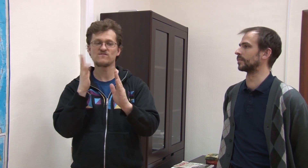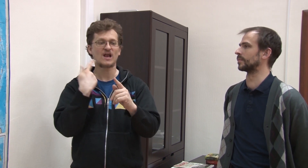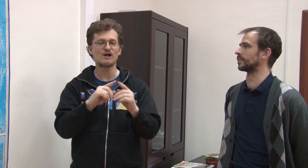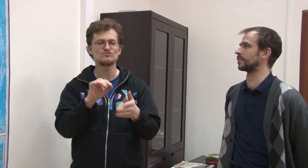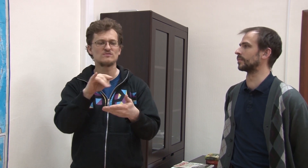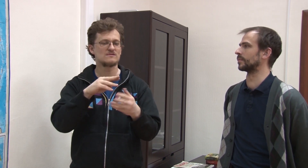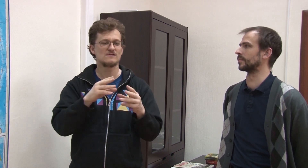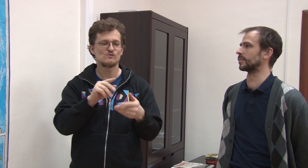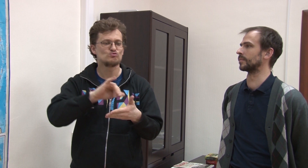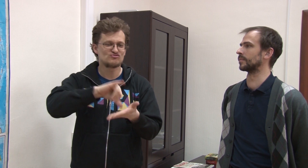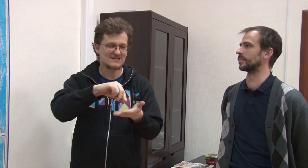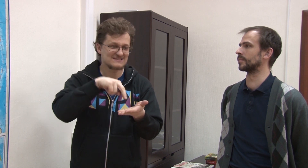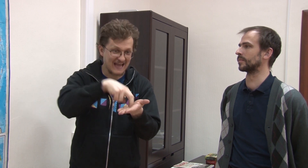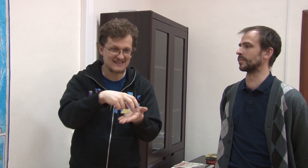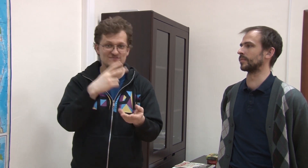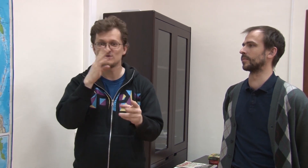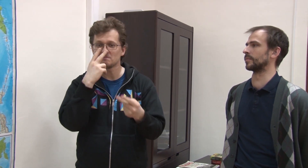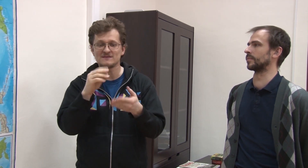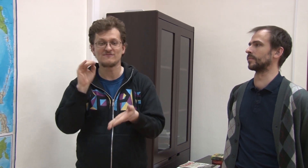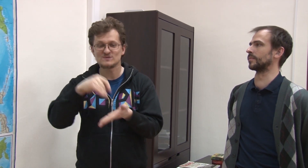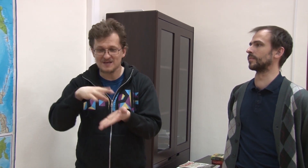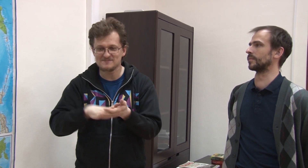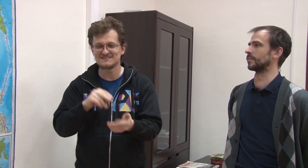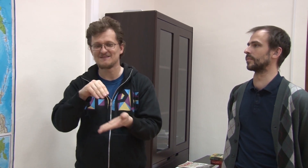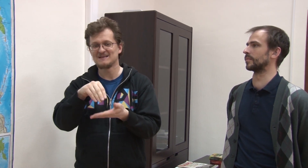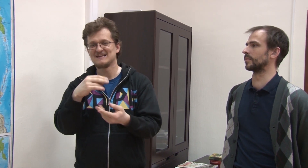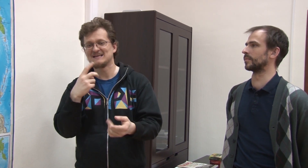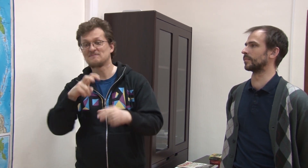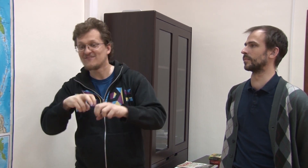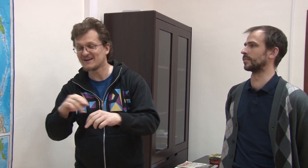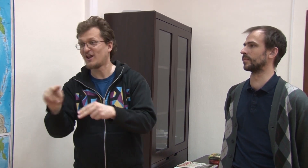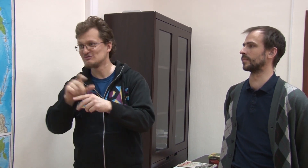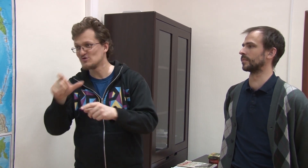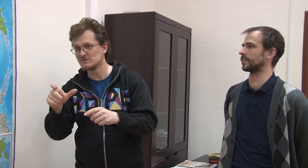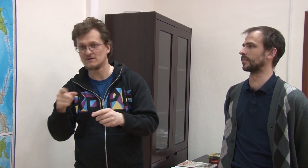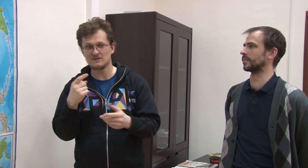Не пропускал ни одного двора, всё смотрел, всё записывал, проверял, лечил людей.